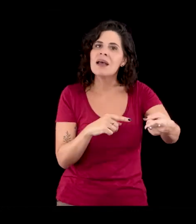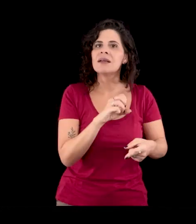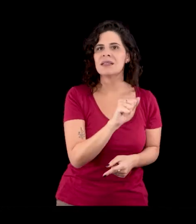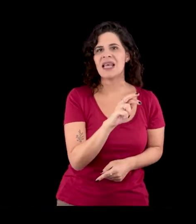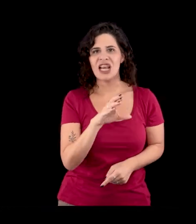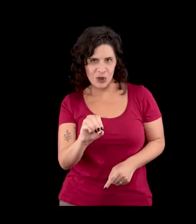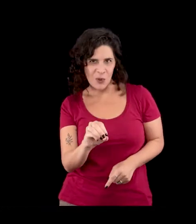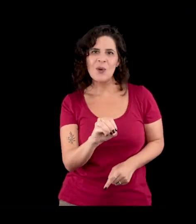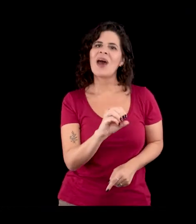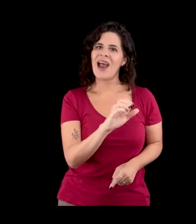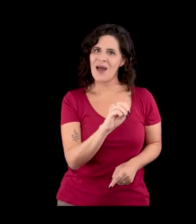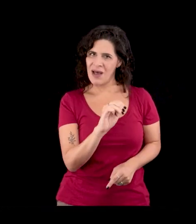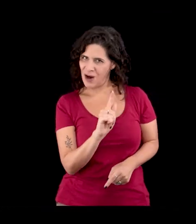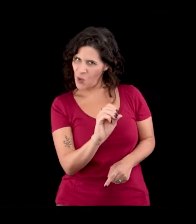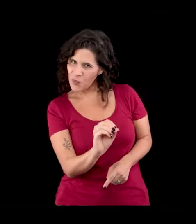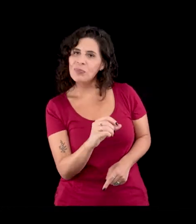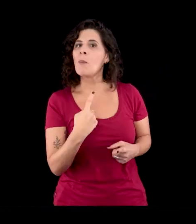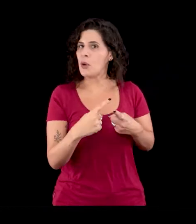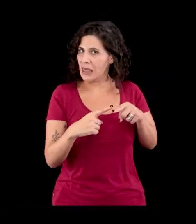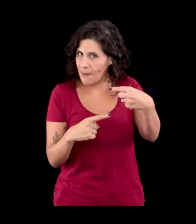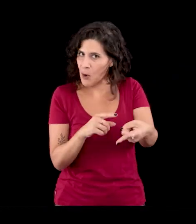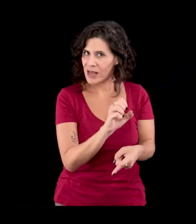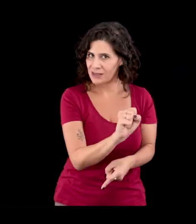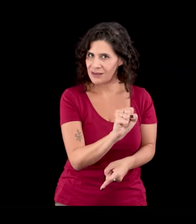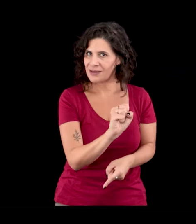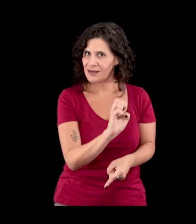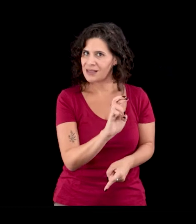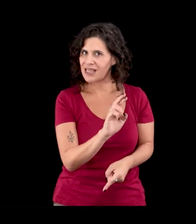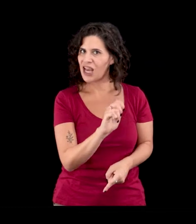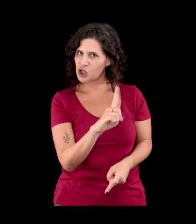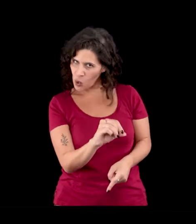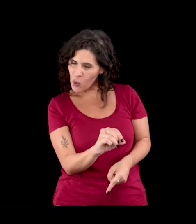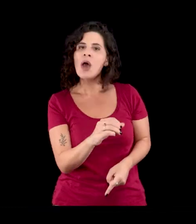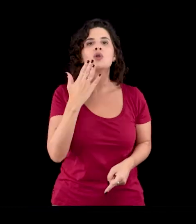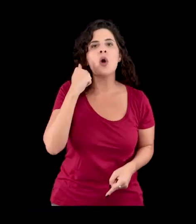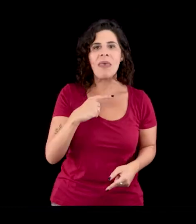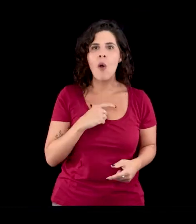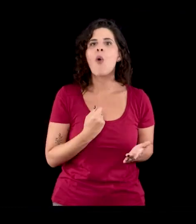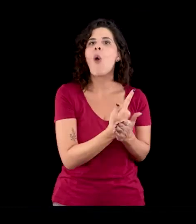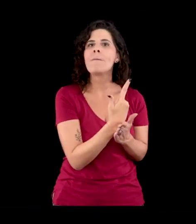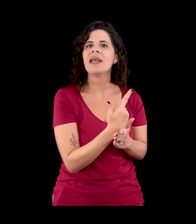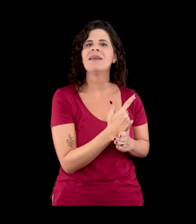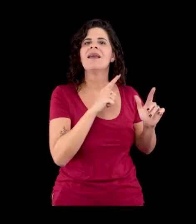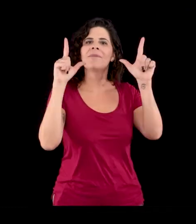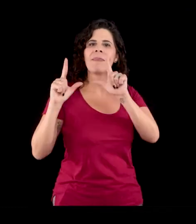porque quando o Sérgio soube que eu tinha comprado esses cinco relevos,